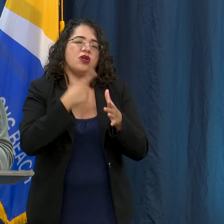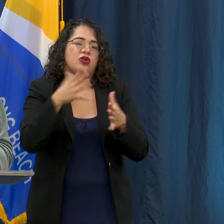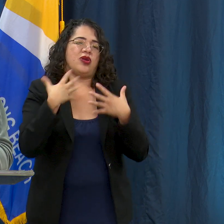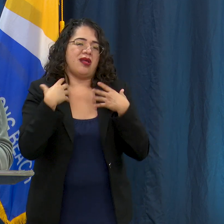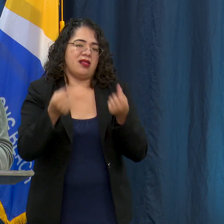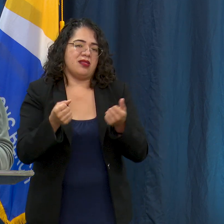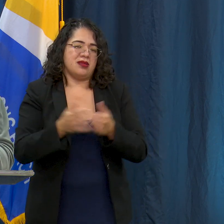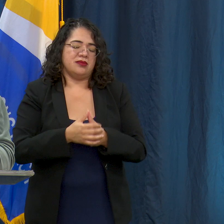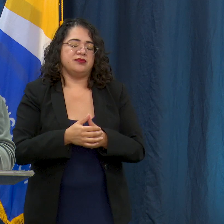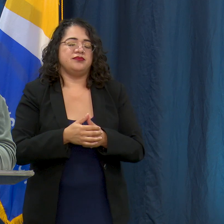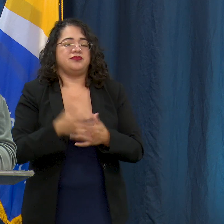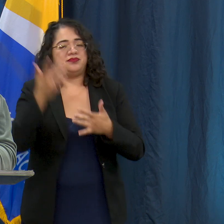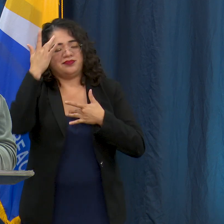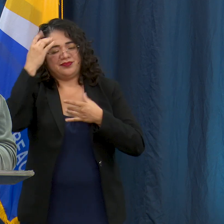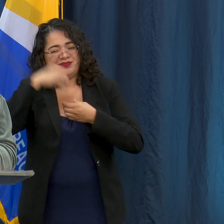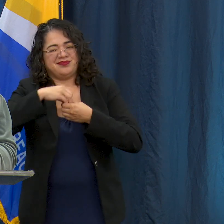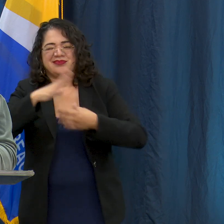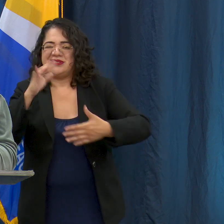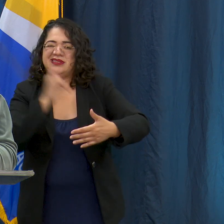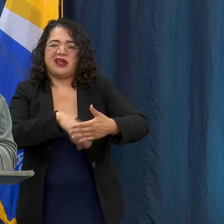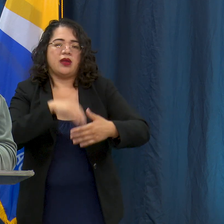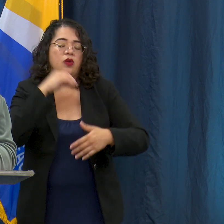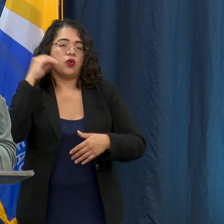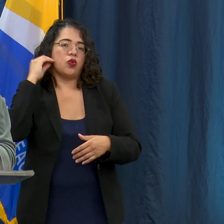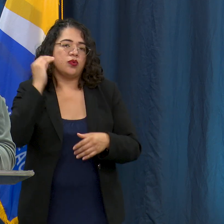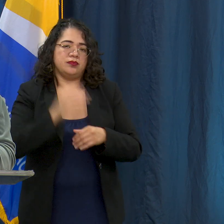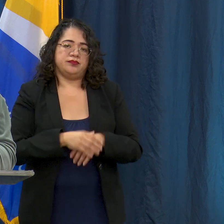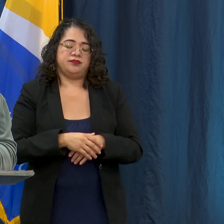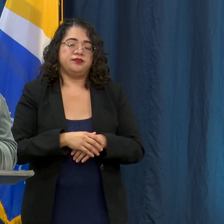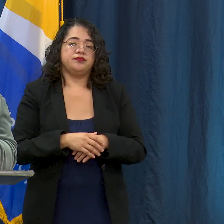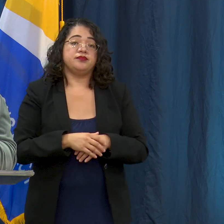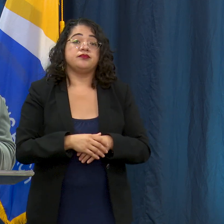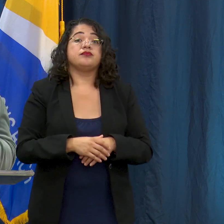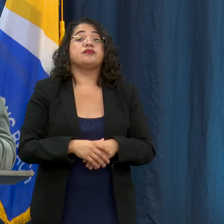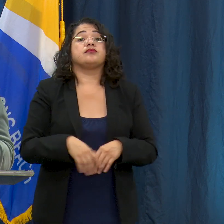tenemos record ahmo's que la orden de salud micel guren el hogar se hace Guido